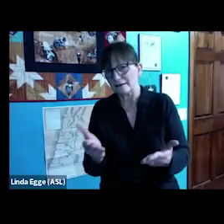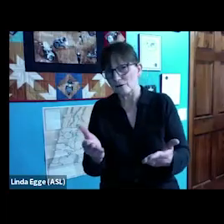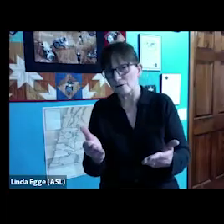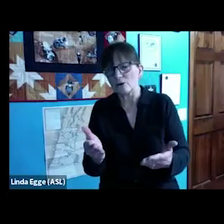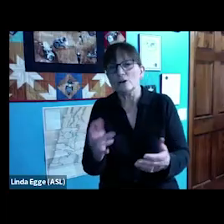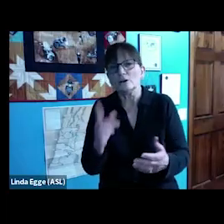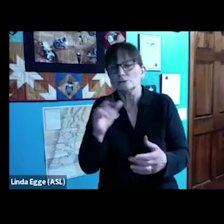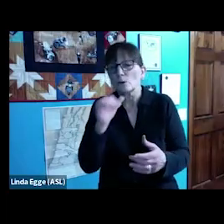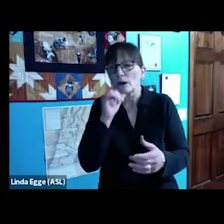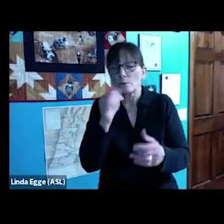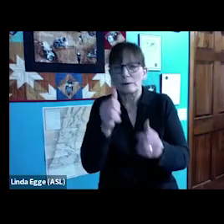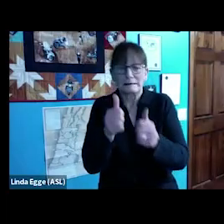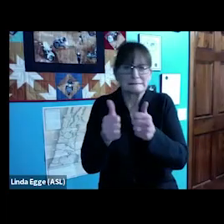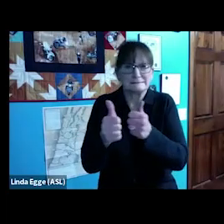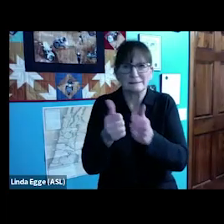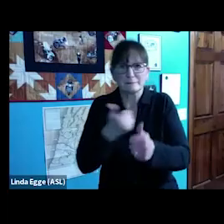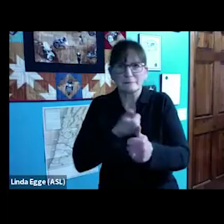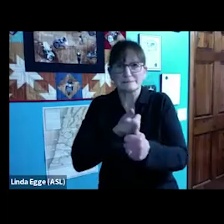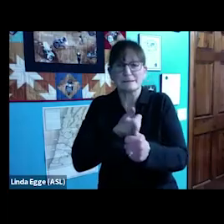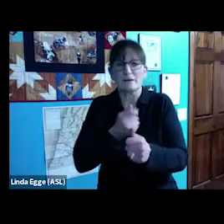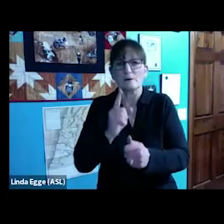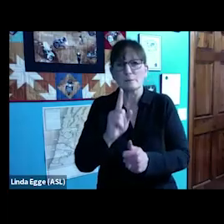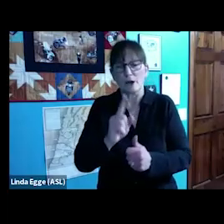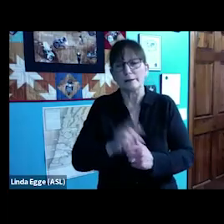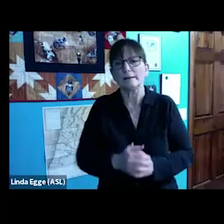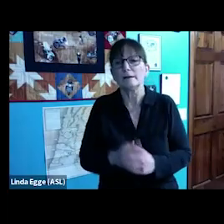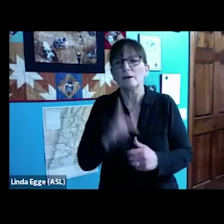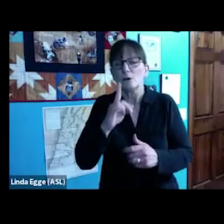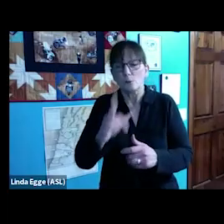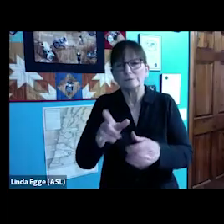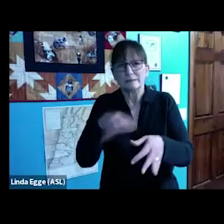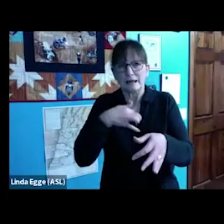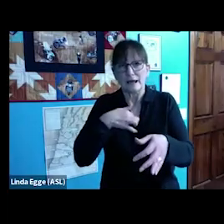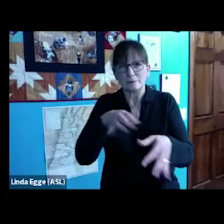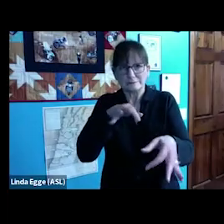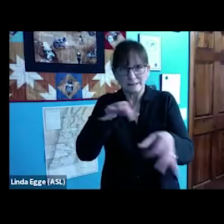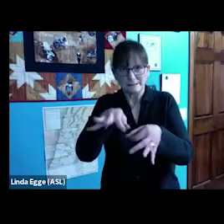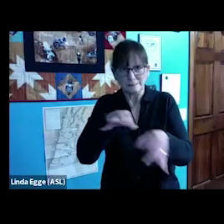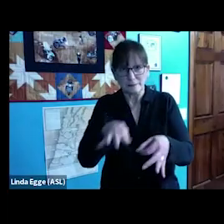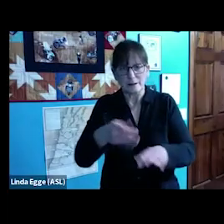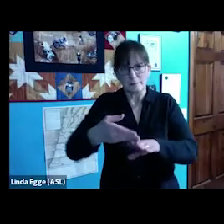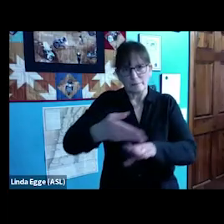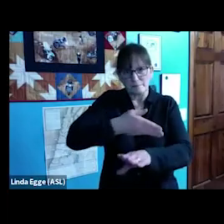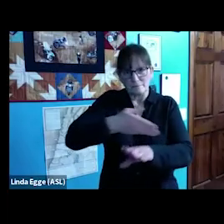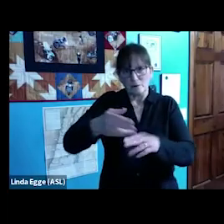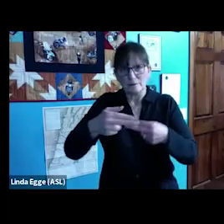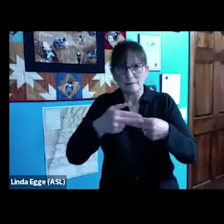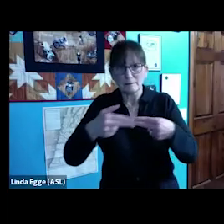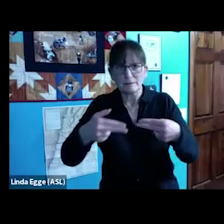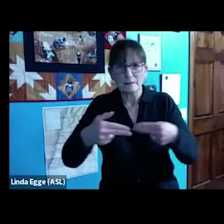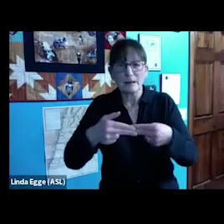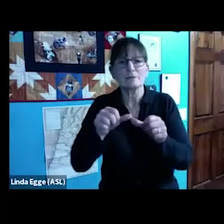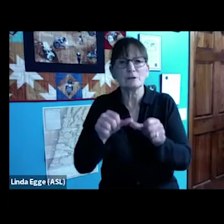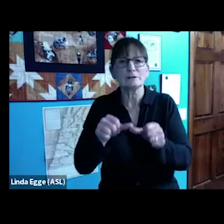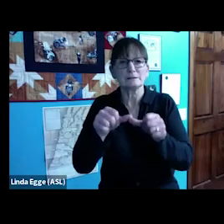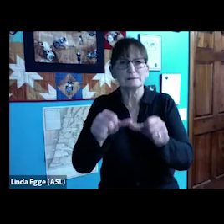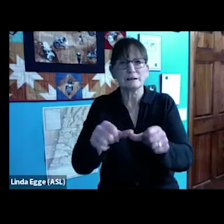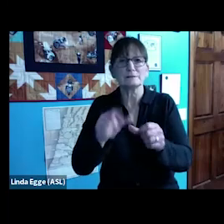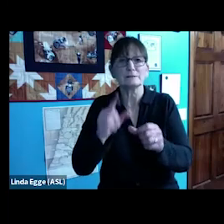y yo también solicitamos la asistencia en efectivo del SBA, que está disponible para nosotros aquí en Michigan.